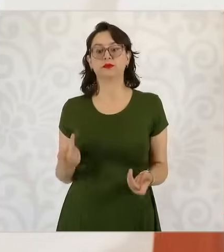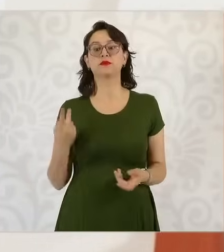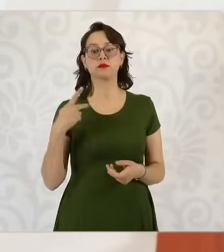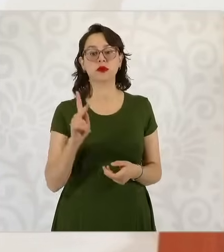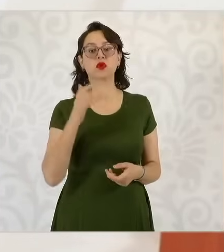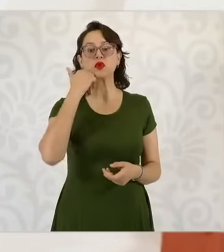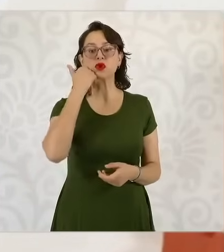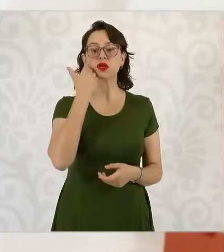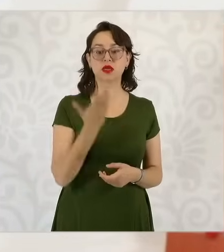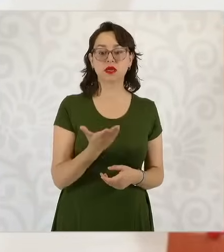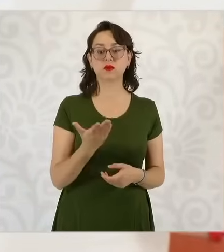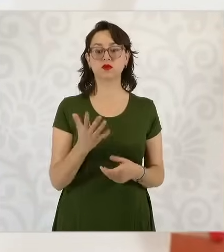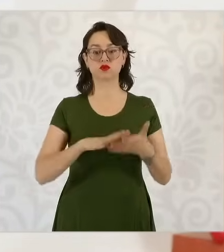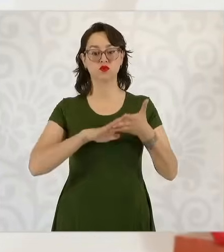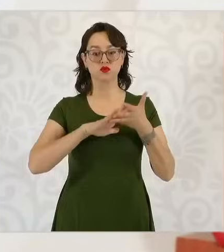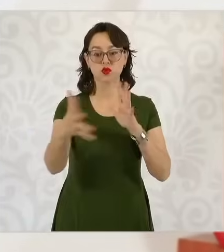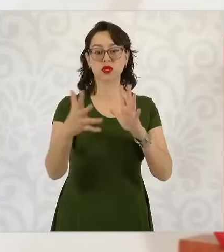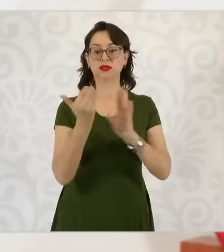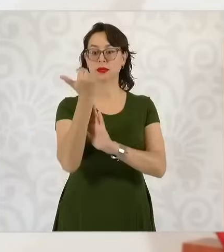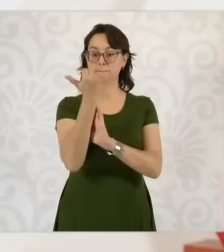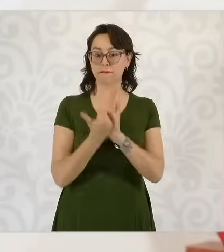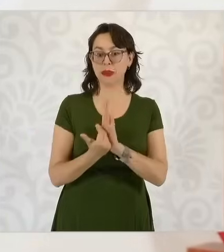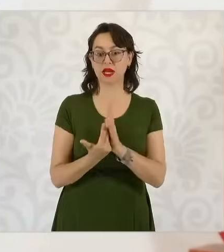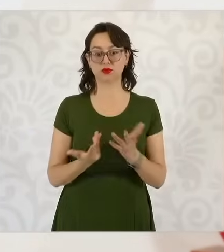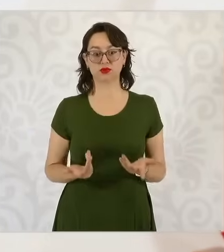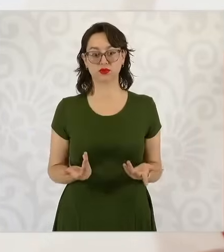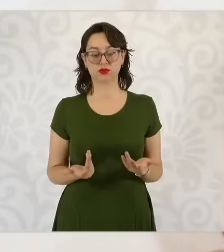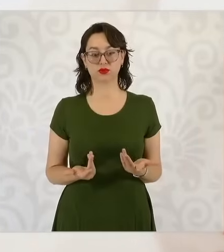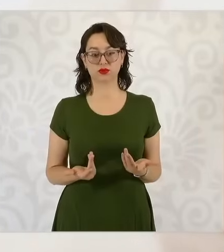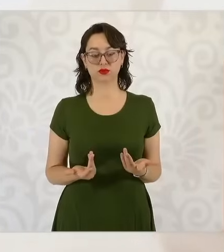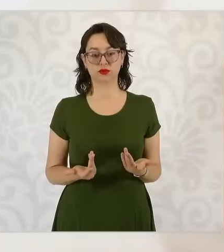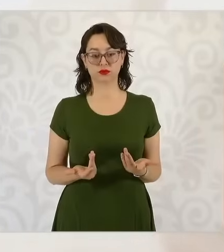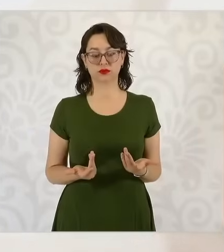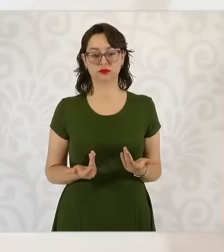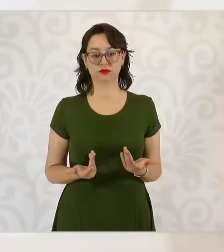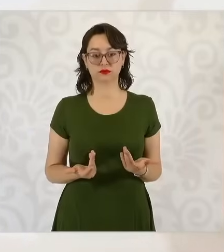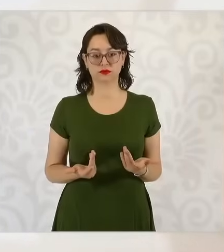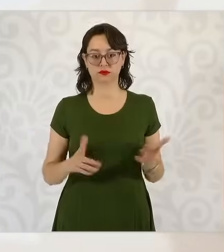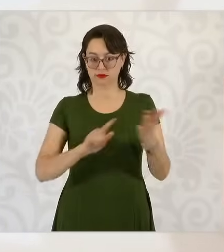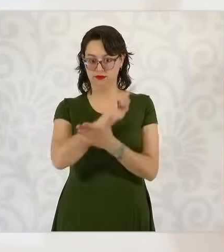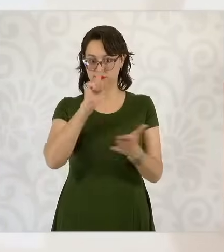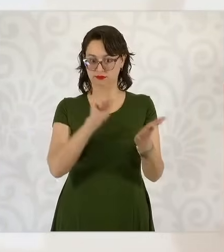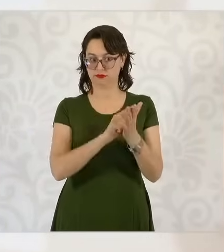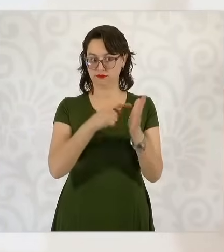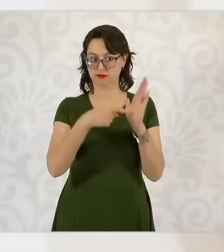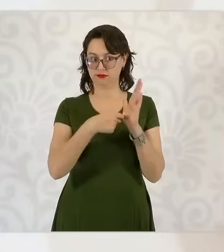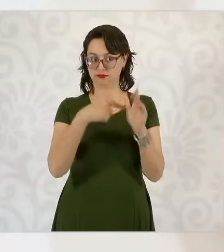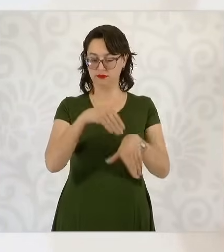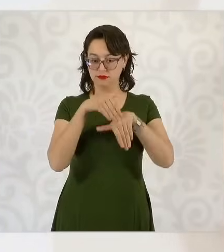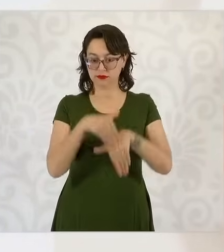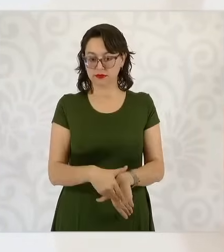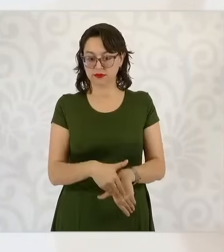disminuir los índices de violencia en nuestro país en el marco de la ley entonces en ese proceso se